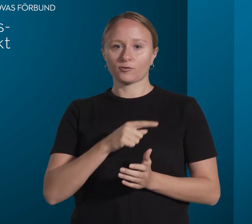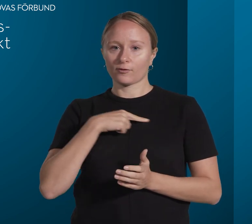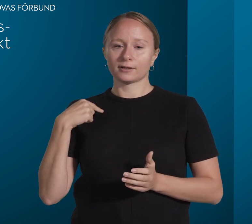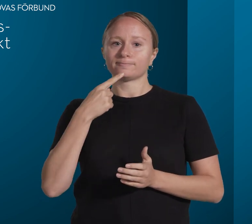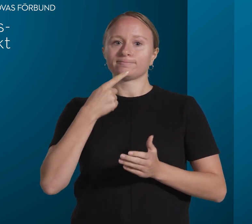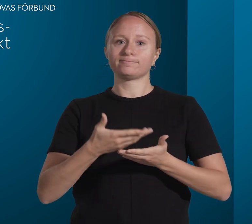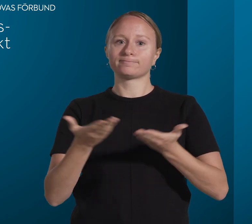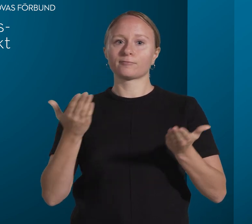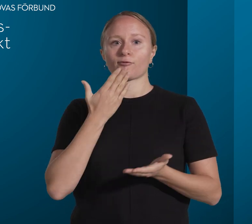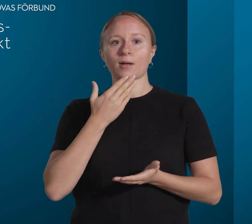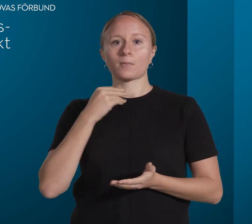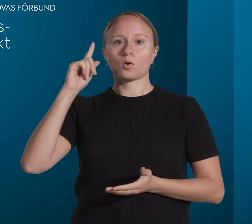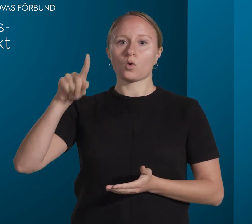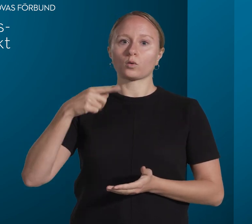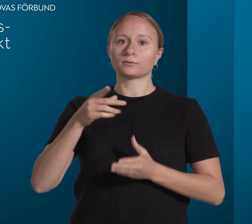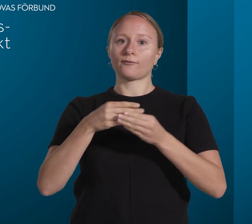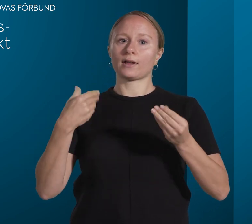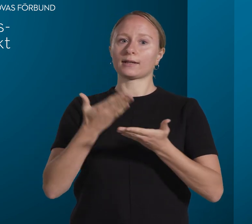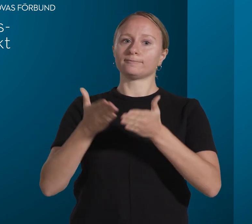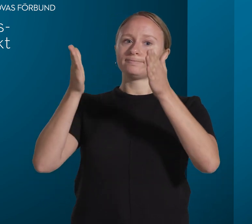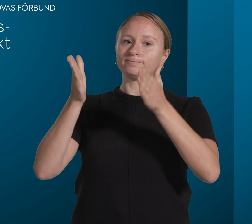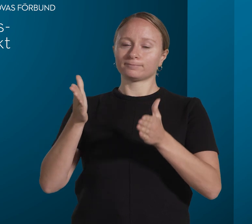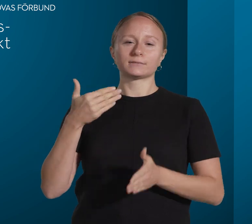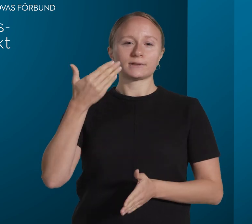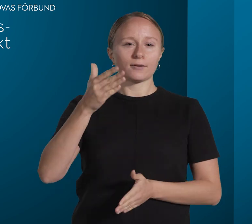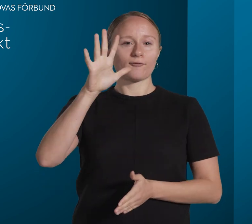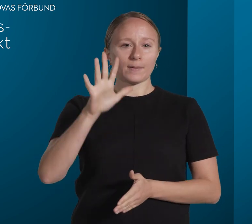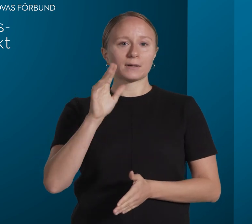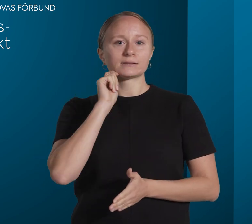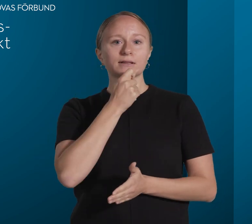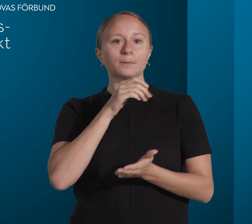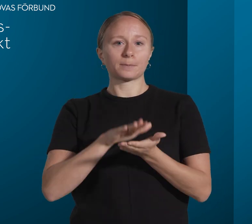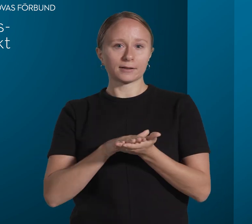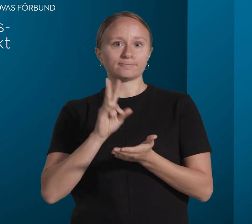Vi tillkännager årets frivillig på De frivilligas dag den 5 december -